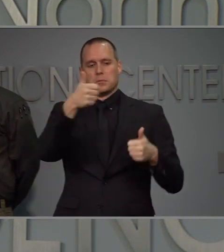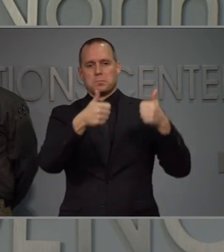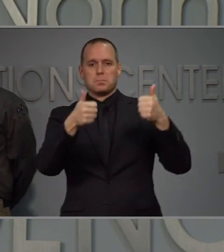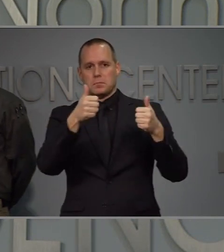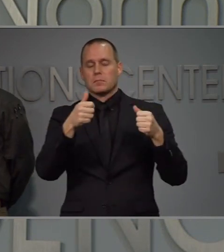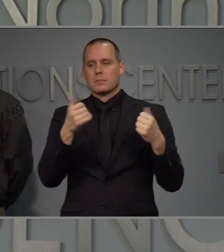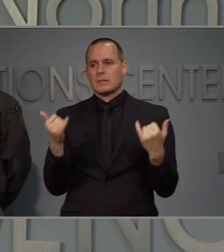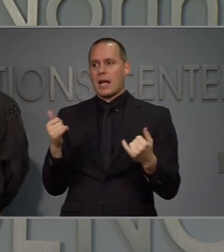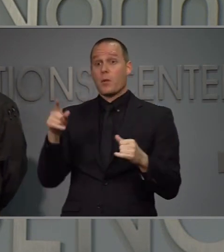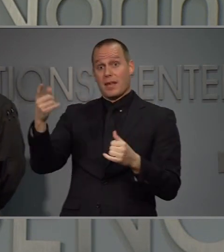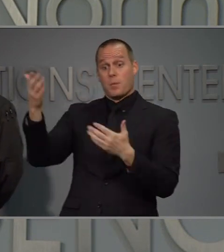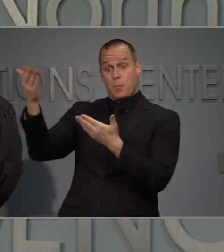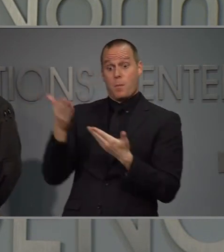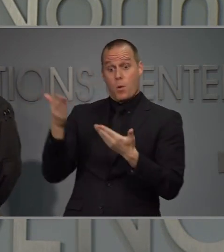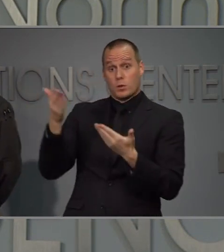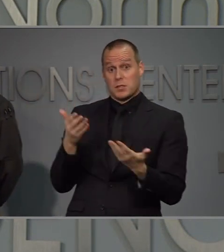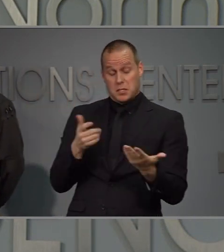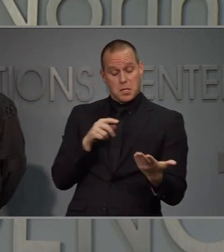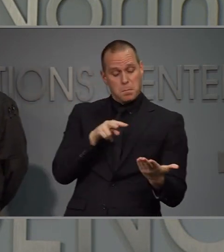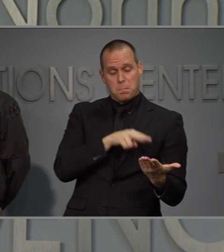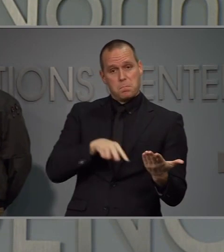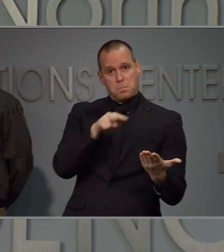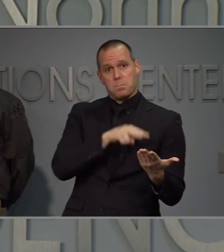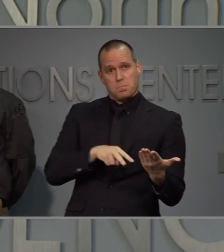el sitio. Actualmente estamos.